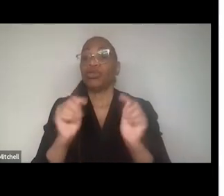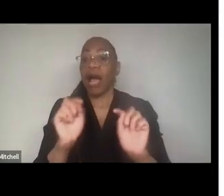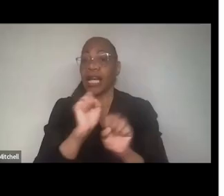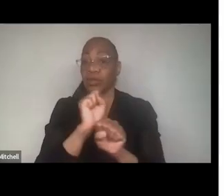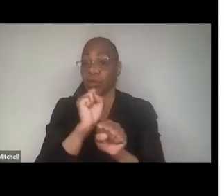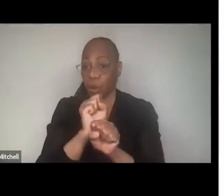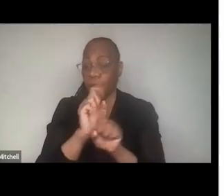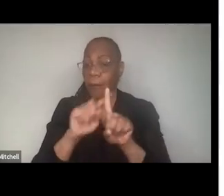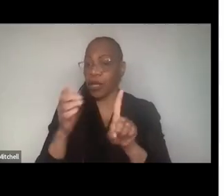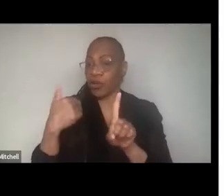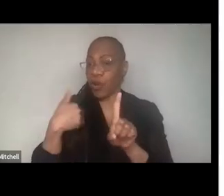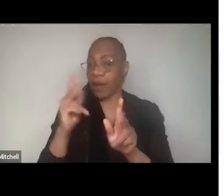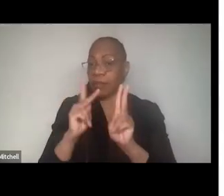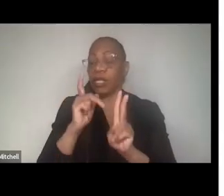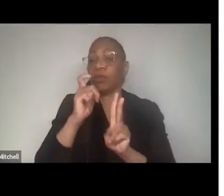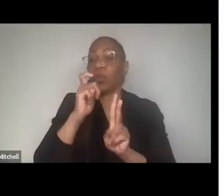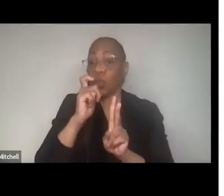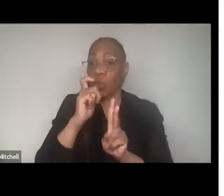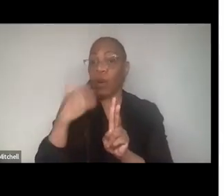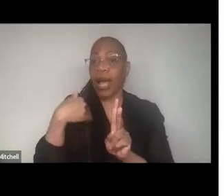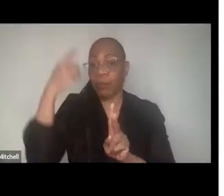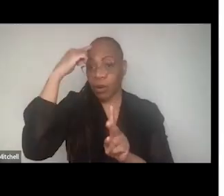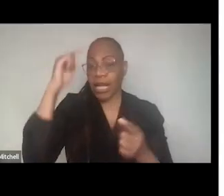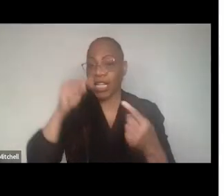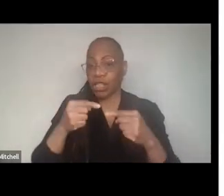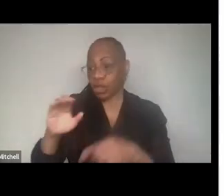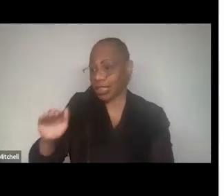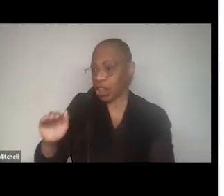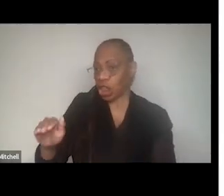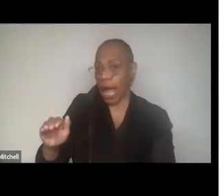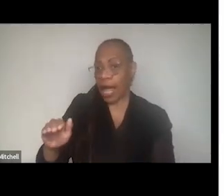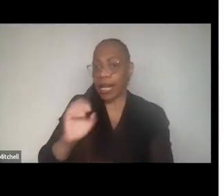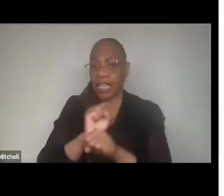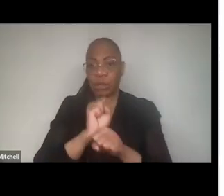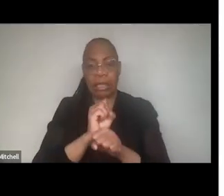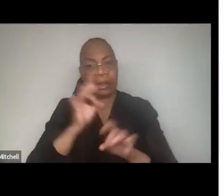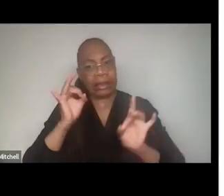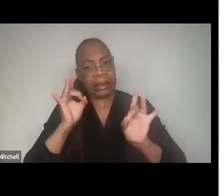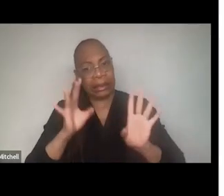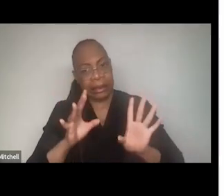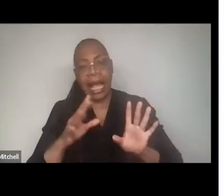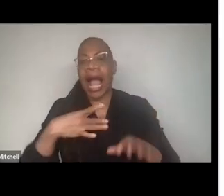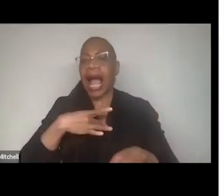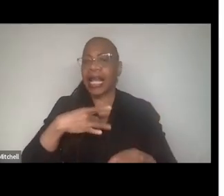y ese trabajo va mal, es muy inestable. Entonces, me gusta hacer informes de actividad laboral, me gusta obtener cartas de opinión